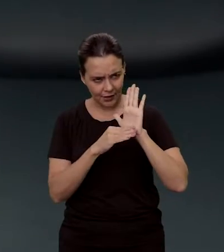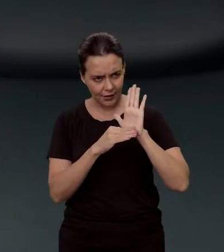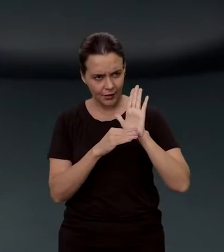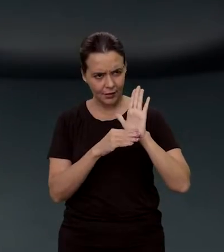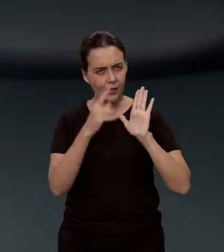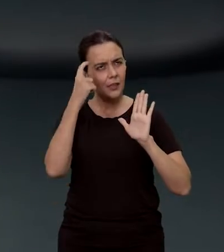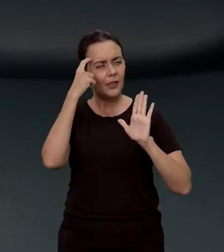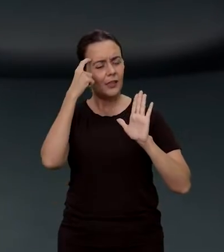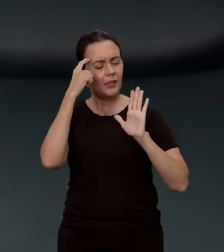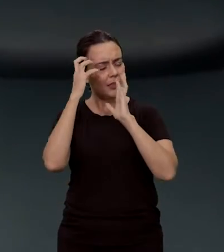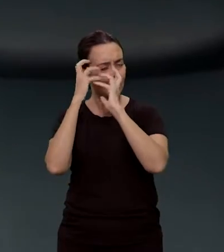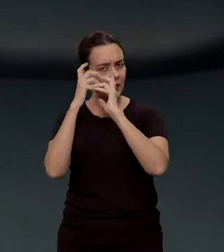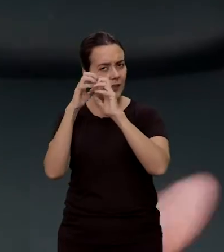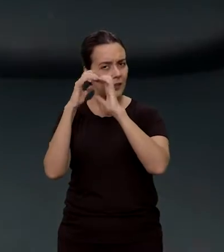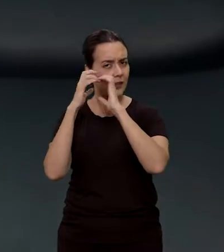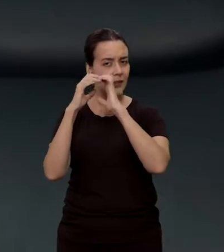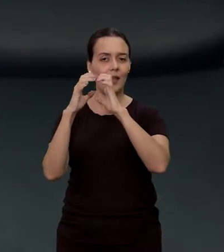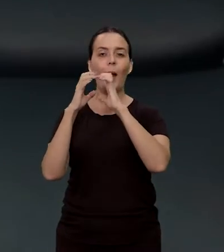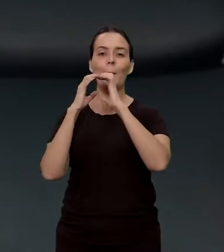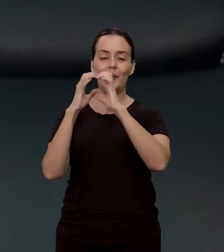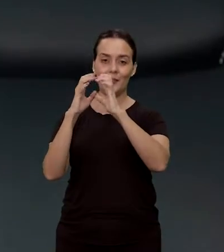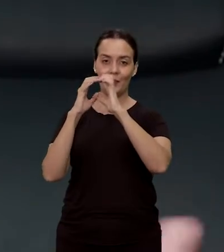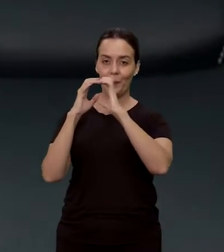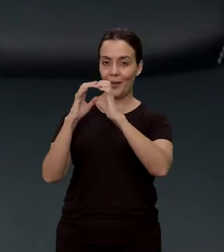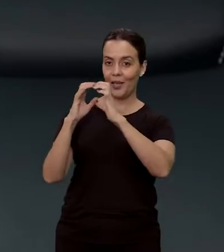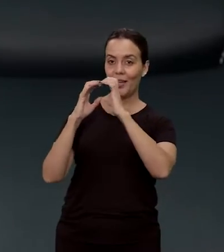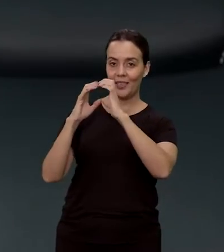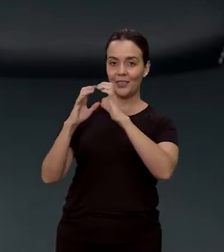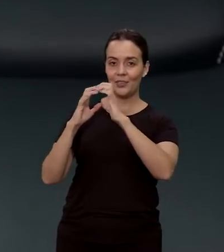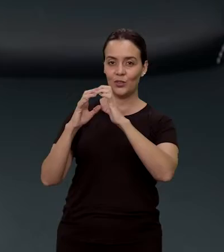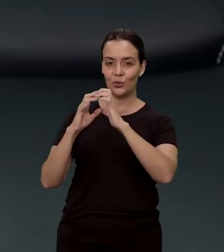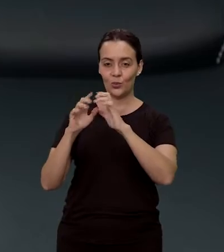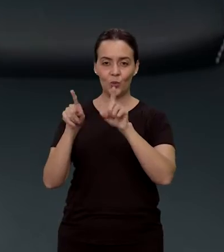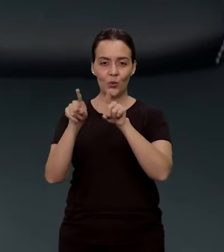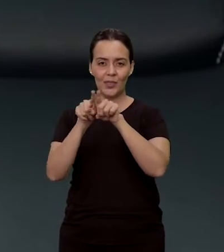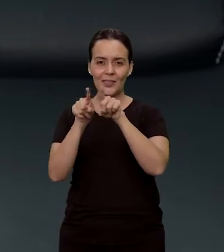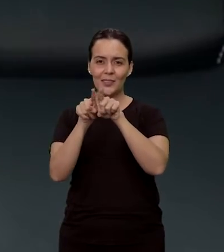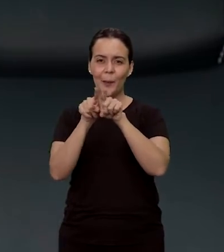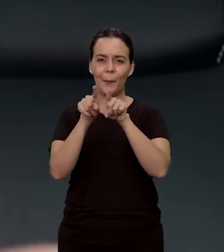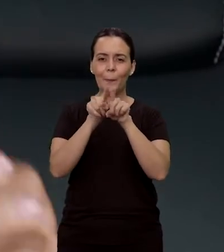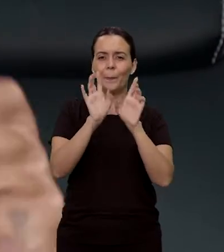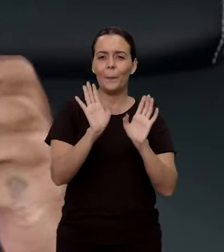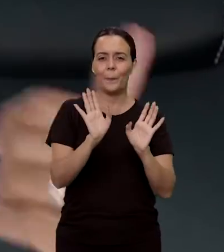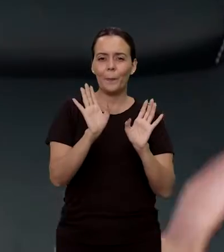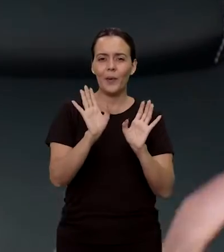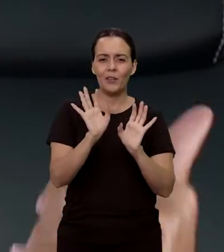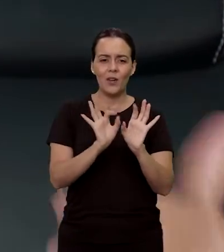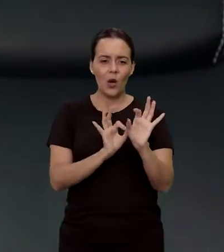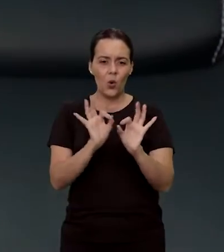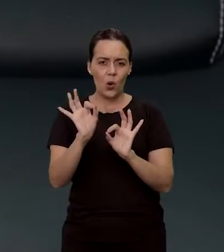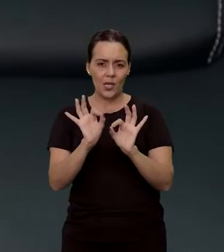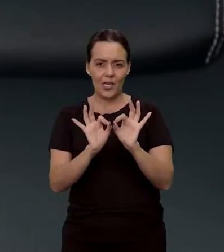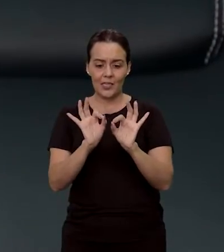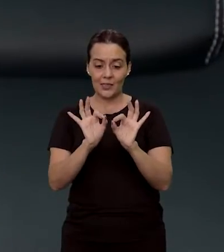a partir dessa organização, que é uma organização de pensamento, mas é uma organização de matéria também, uma organização material.